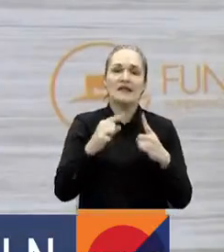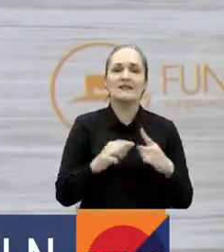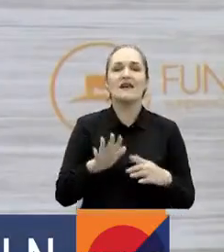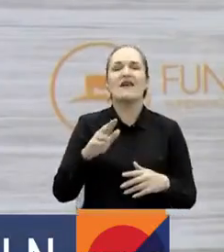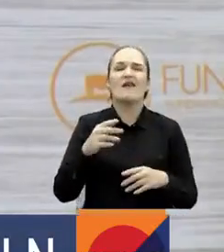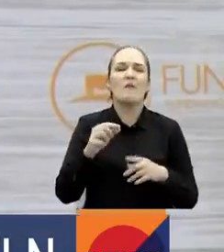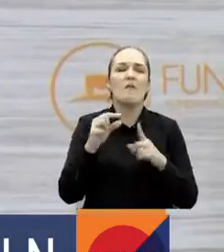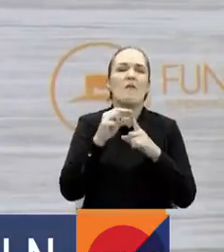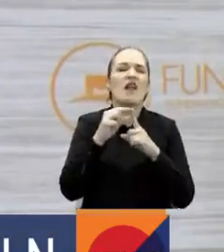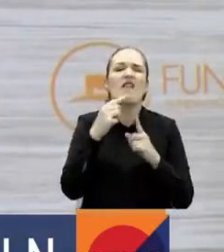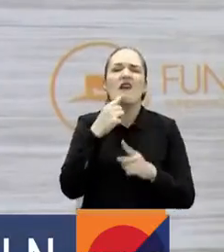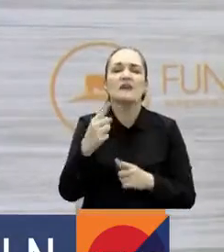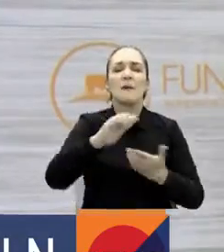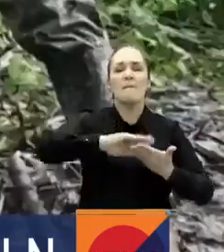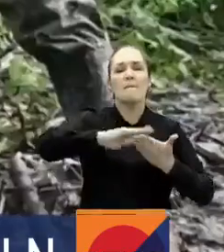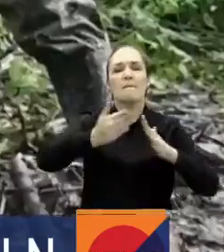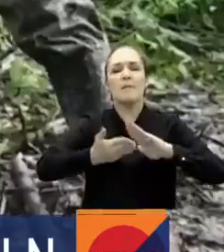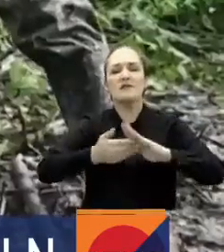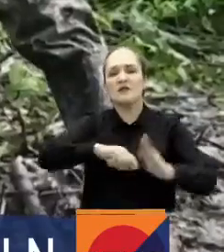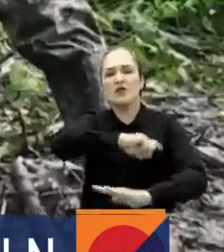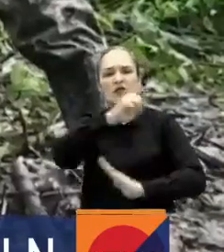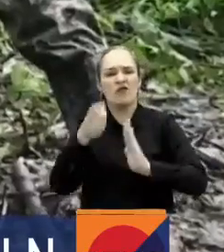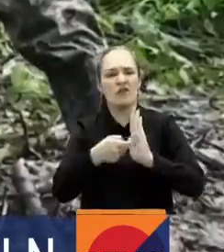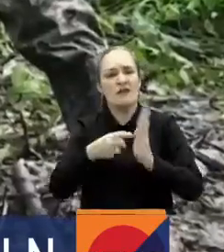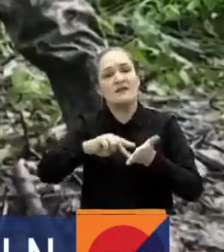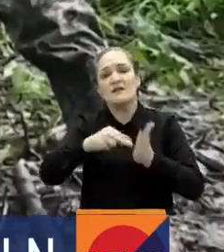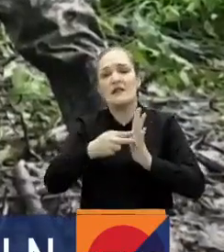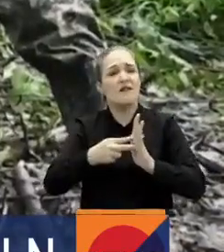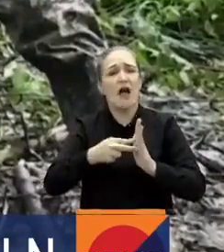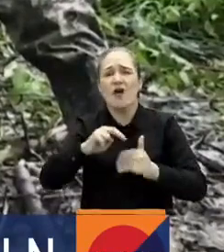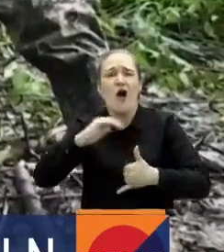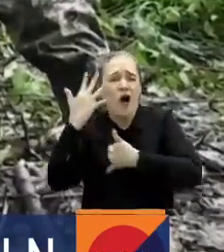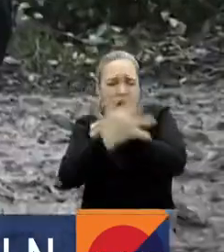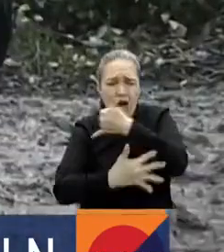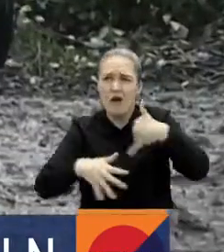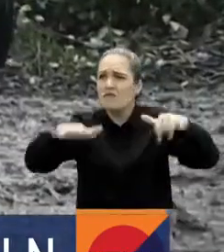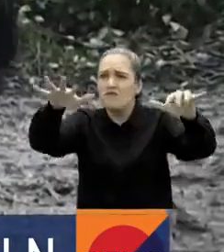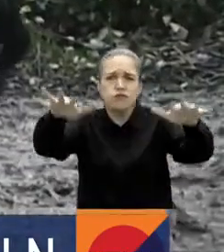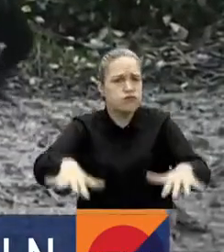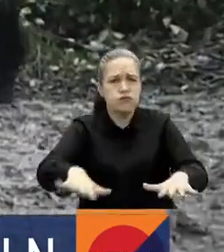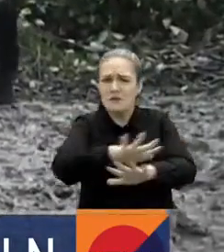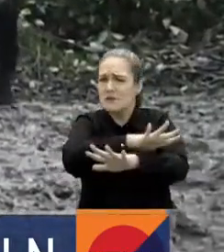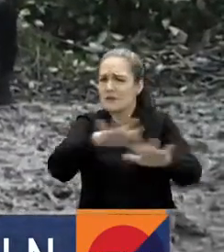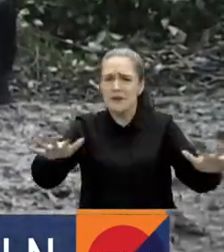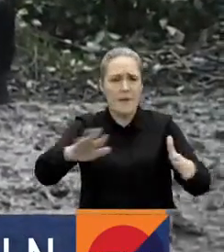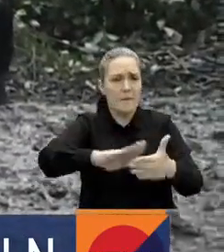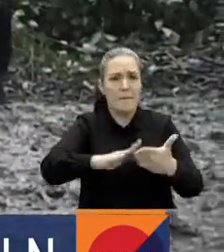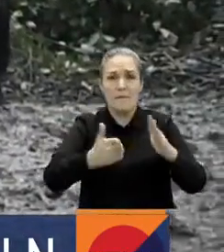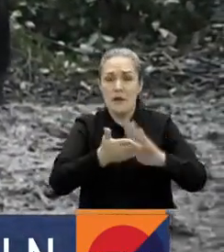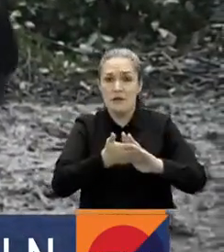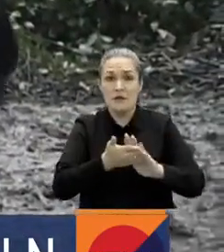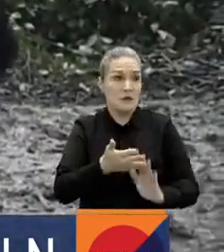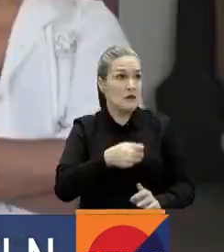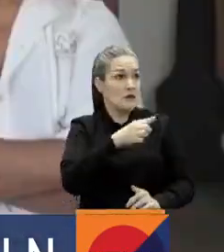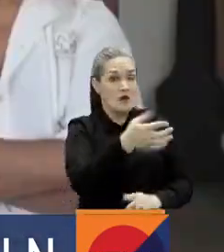EL PRESIDENTE GUSTAVO PETRO